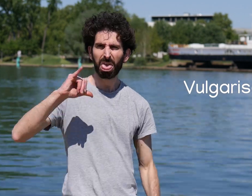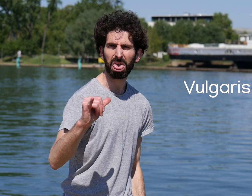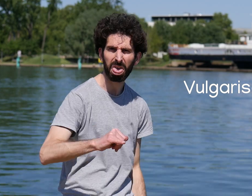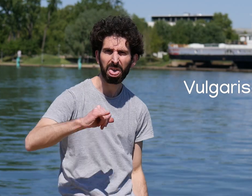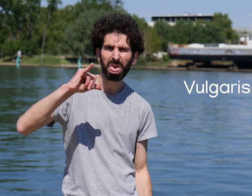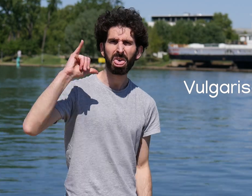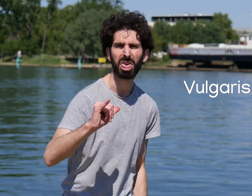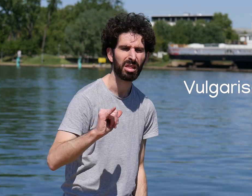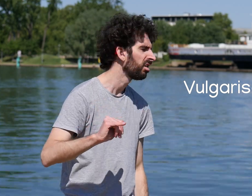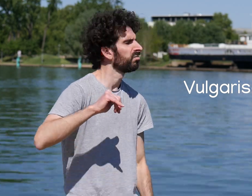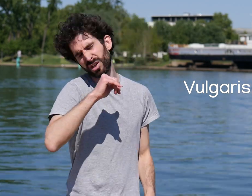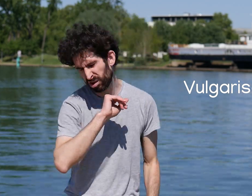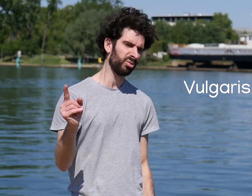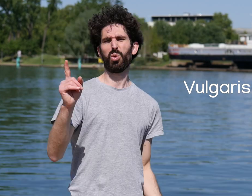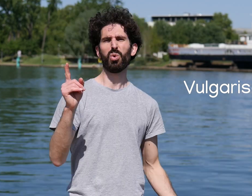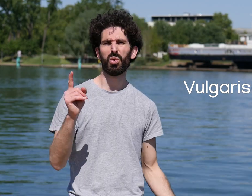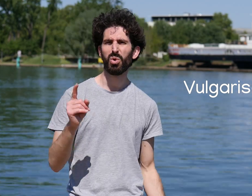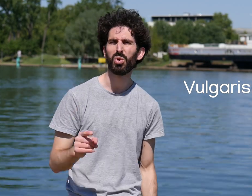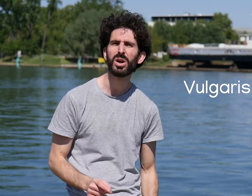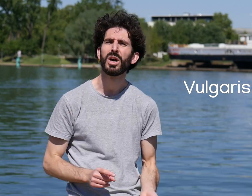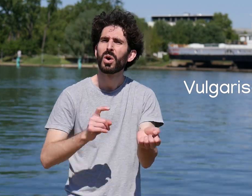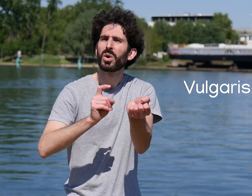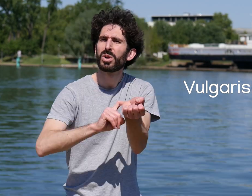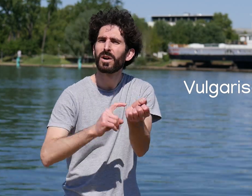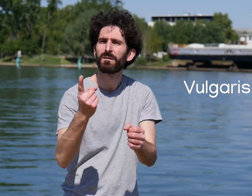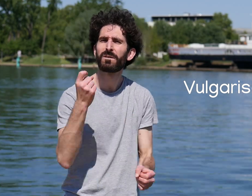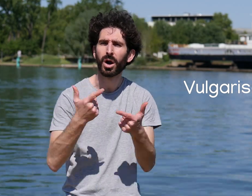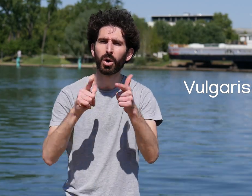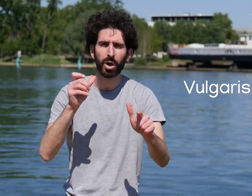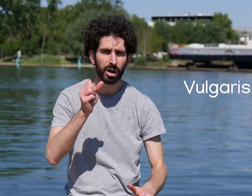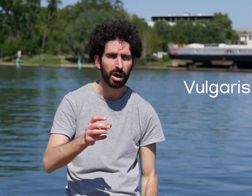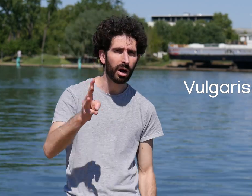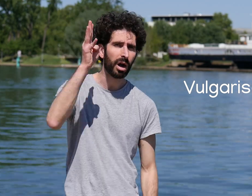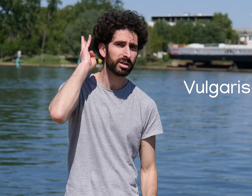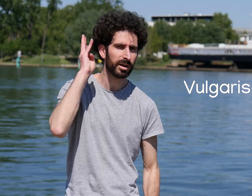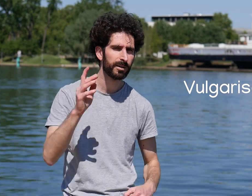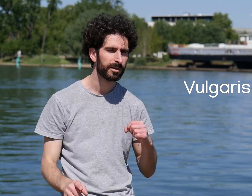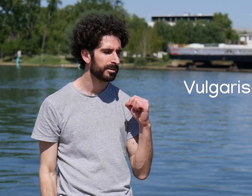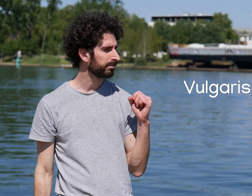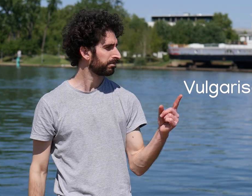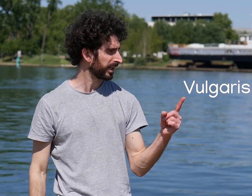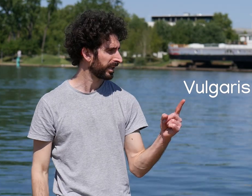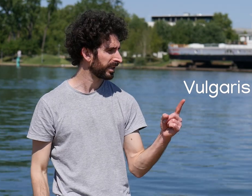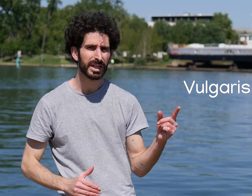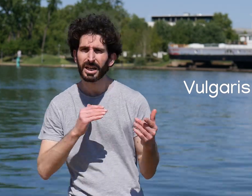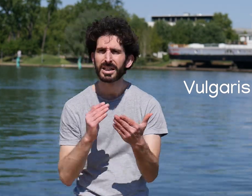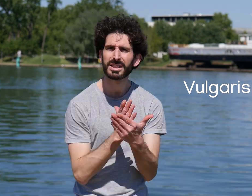Vulgaire ? Mais non ! L'étymologie vient du latin, "vulgaris"